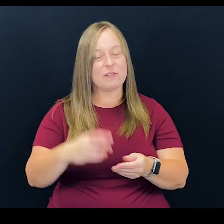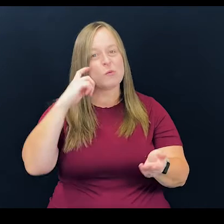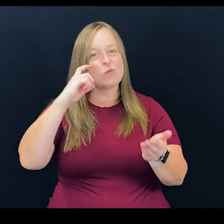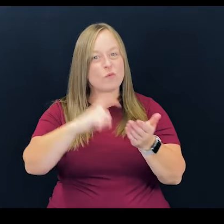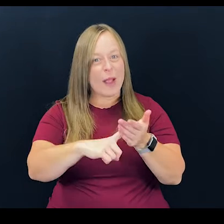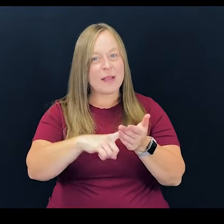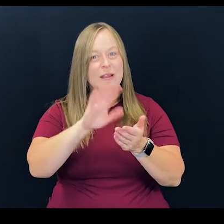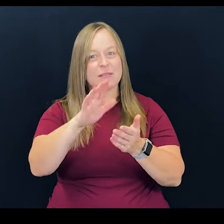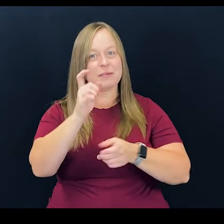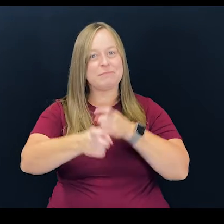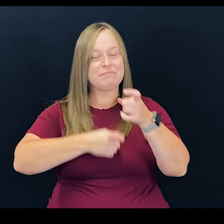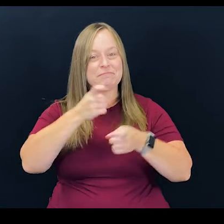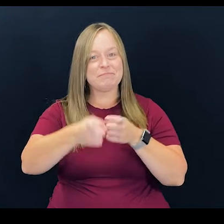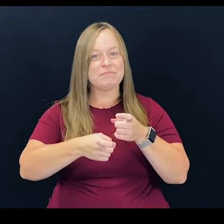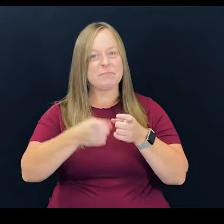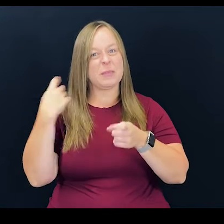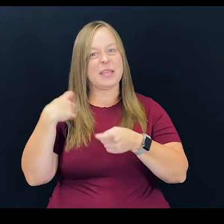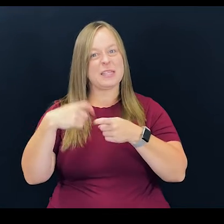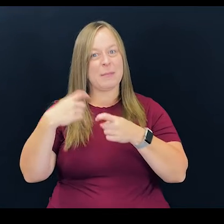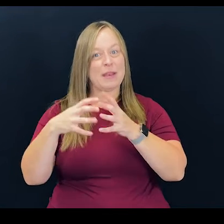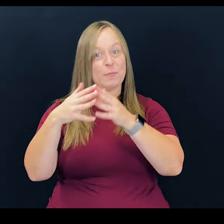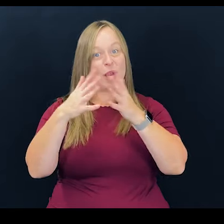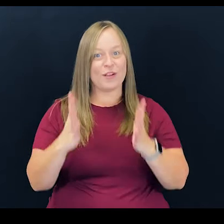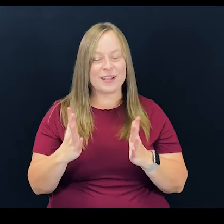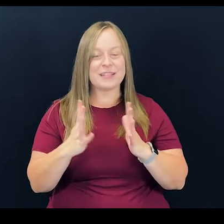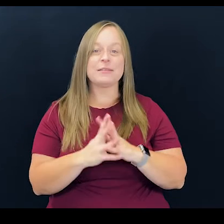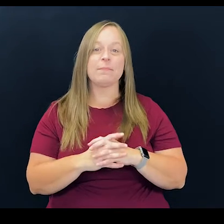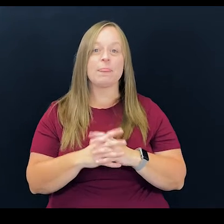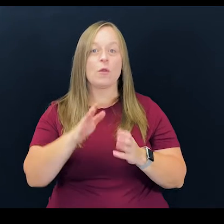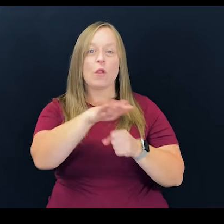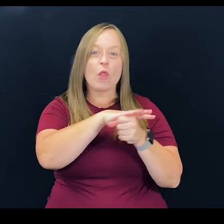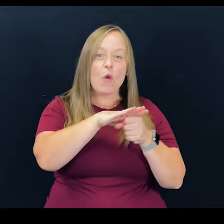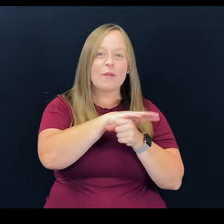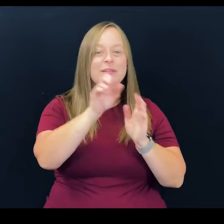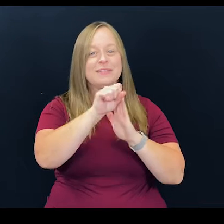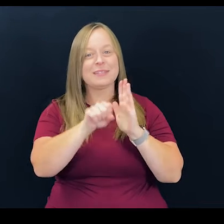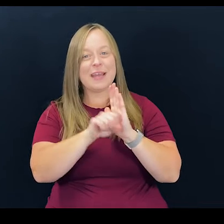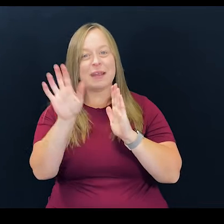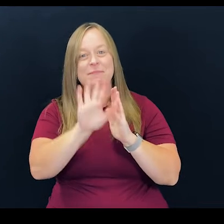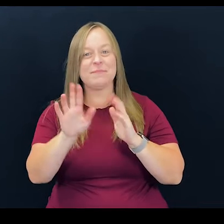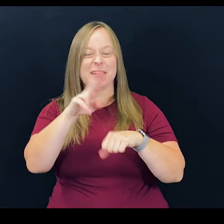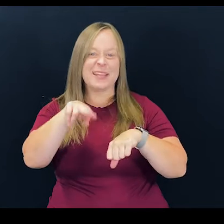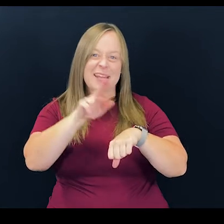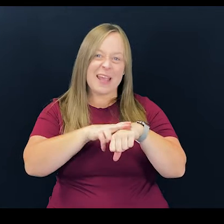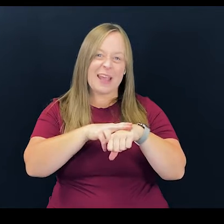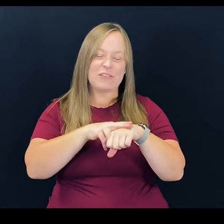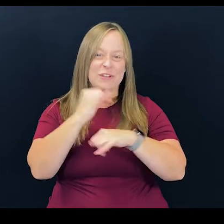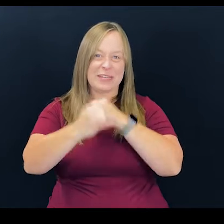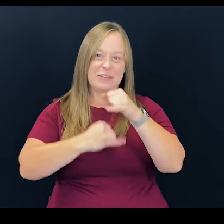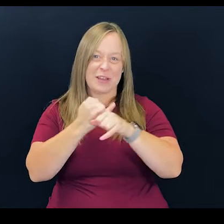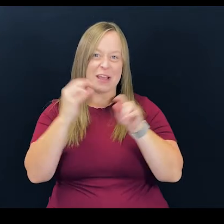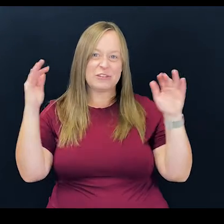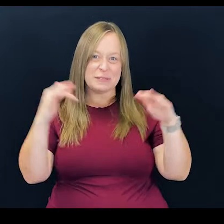y reconoce las contribuciones hechas por los hispanoamericanos a nivel local, estatal, nacional e internacional.